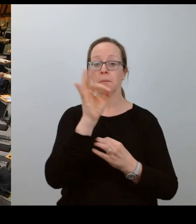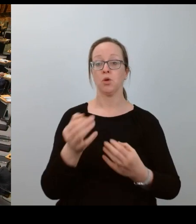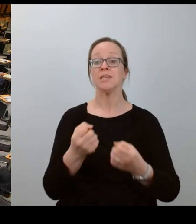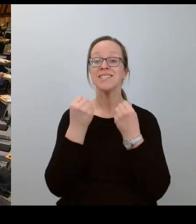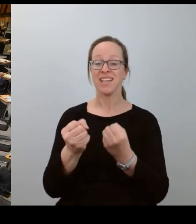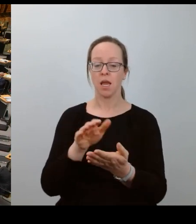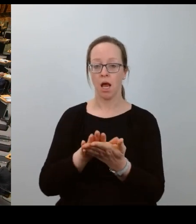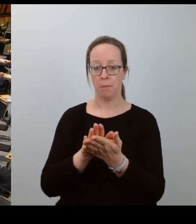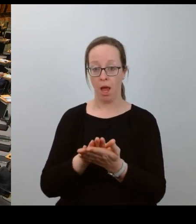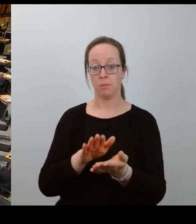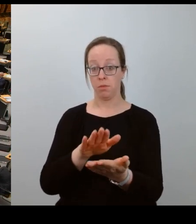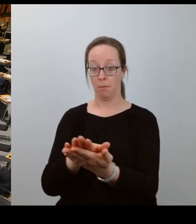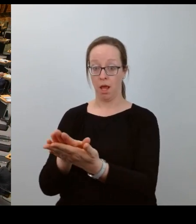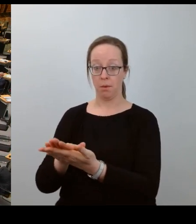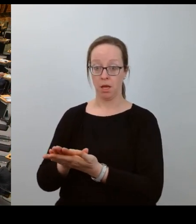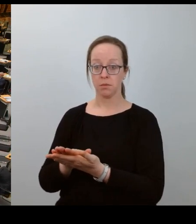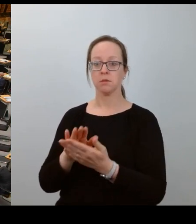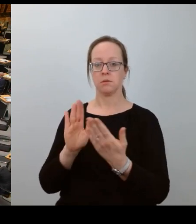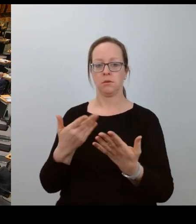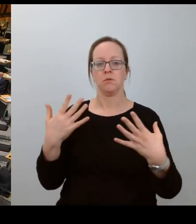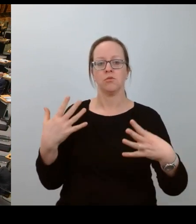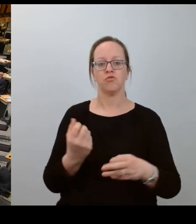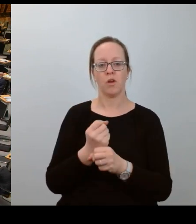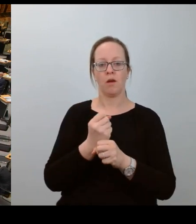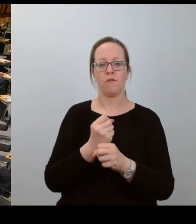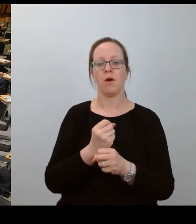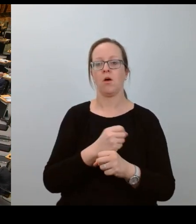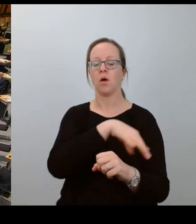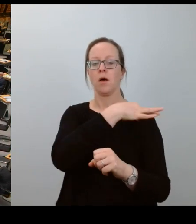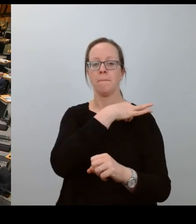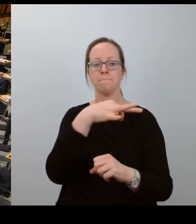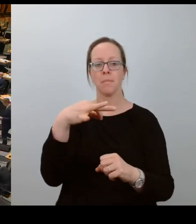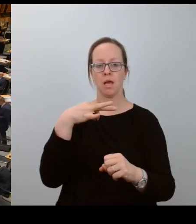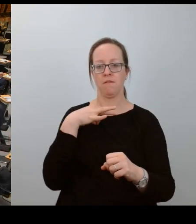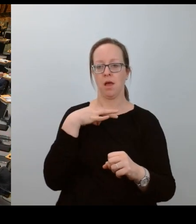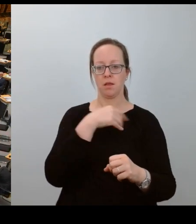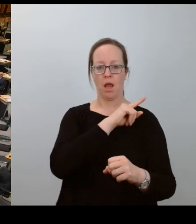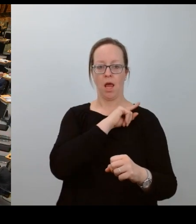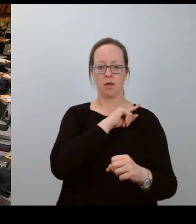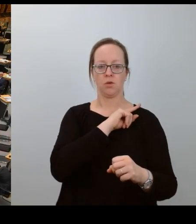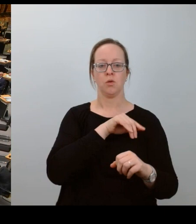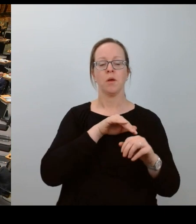Vielen Dank. (Rednerwechsel) (Beifall) Vielen Dank, Herr Kollege. Für die CDU-Fraktion hat der Kollege Evers jetzt das rt.